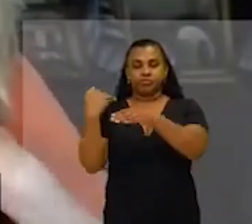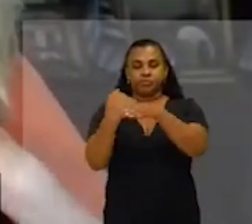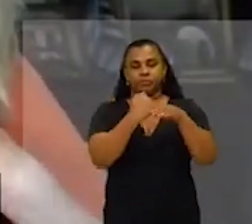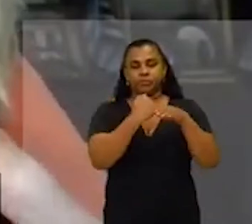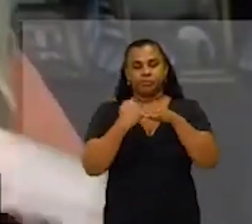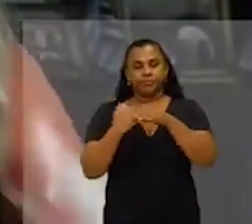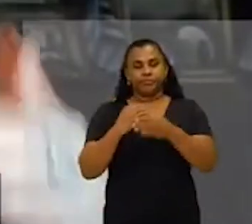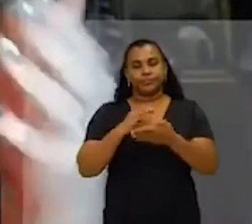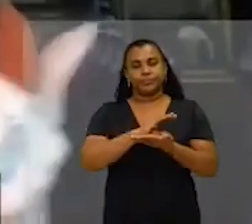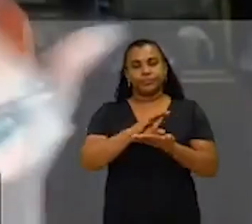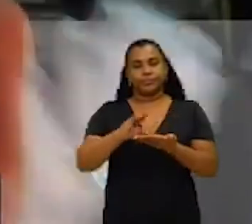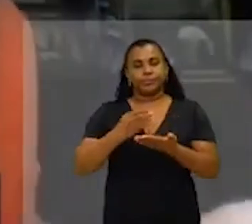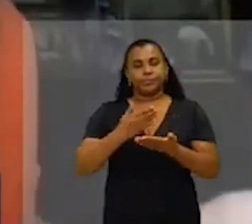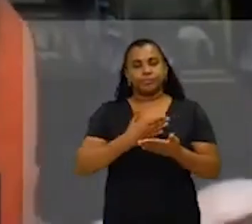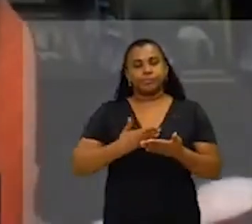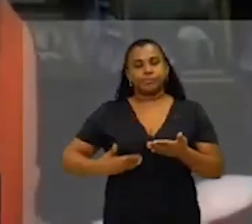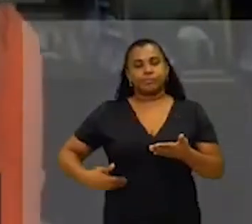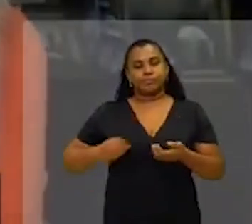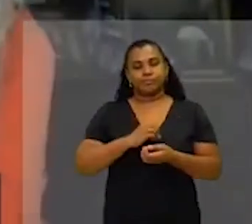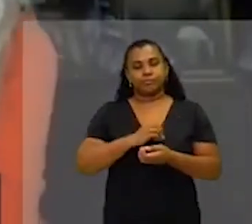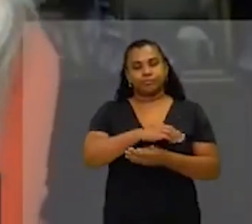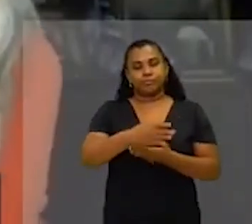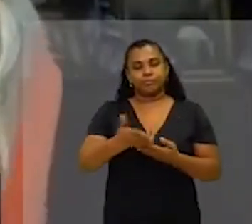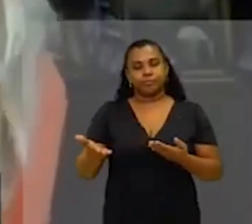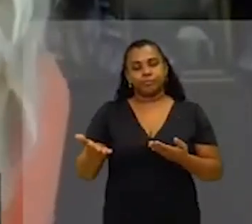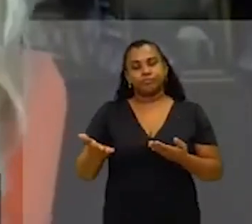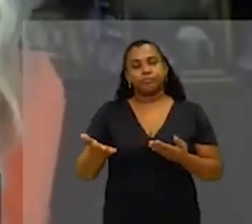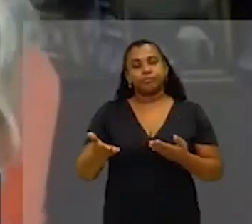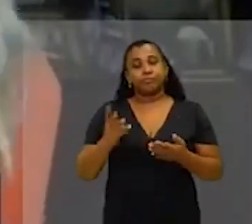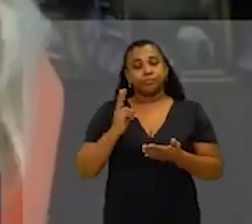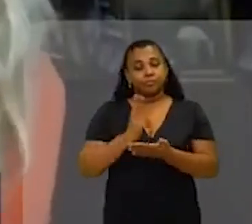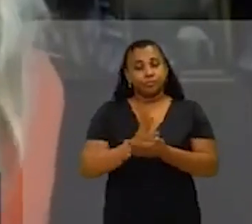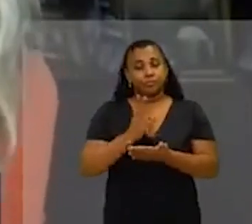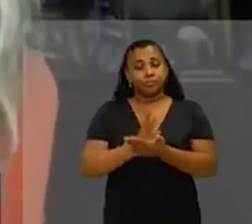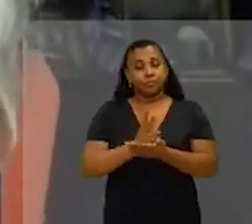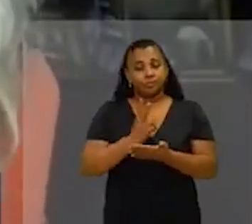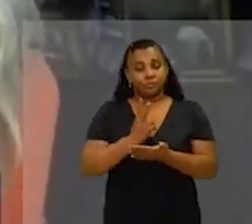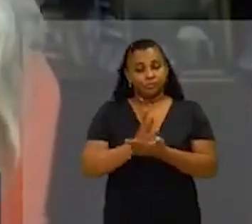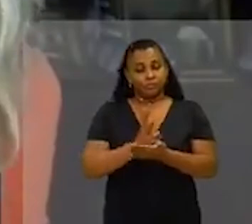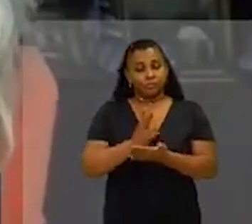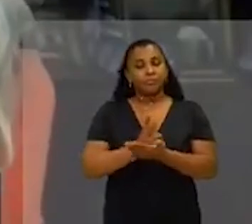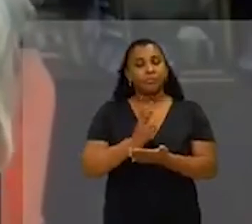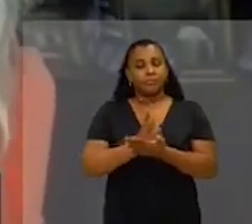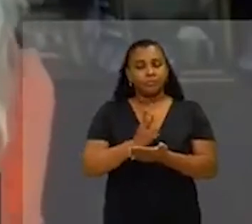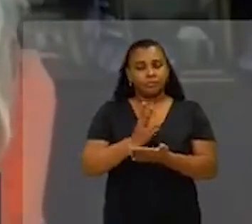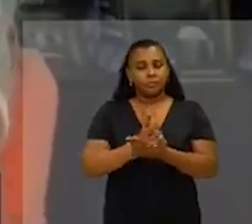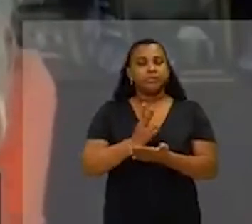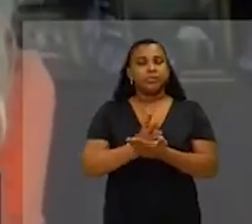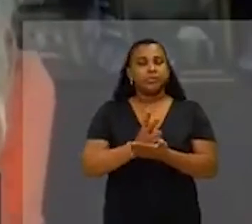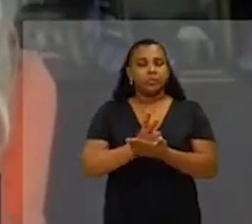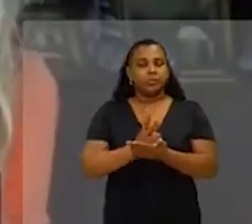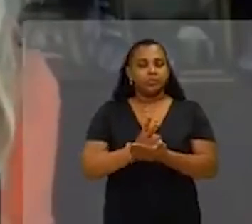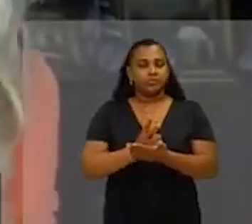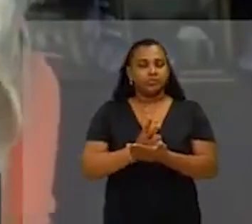lhe são destinados que continuar vendo a descrição na prevalecendo a discricionariedade parte da área